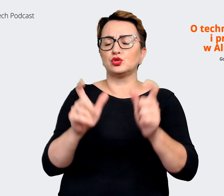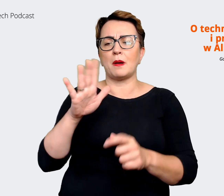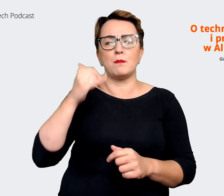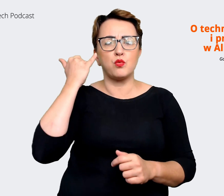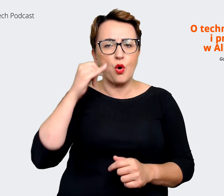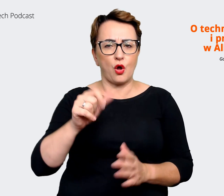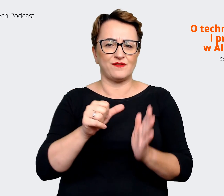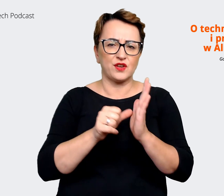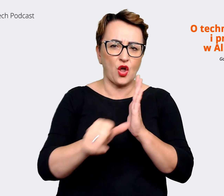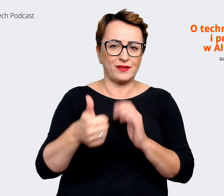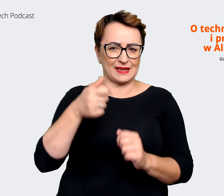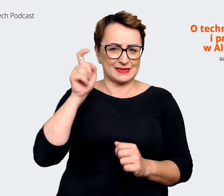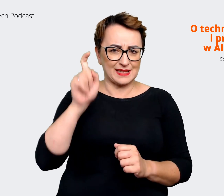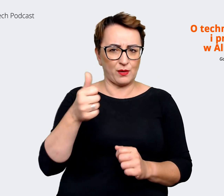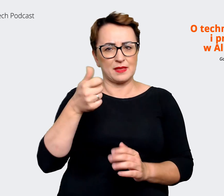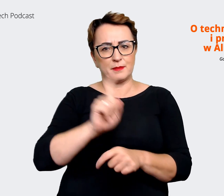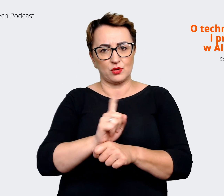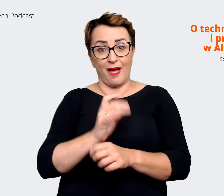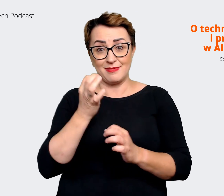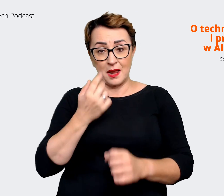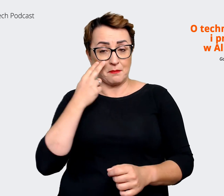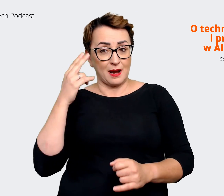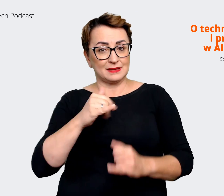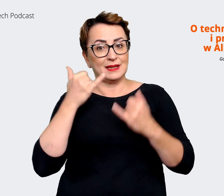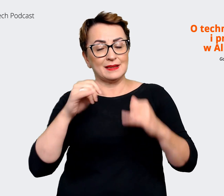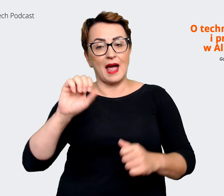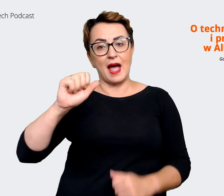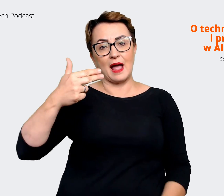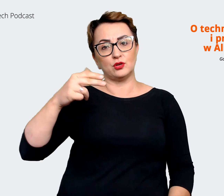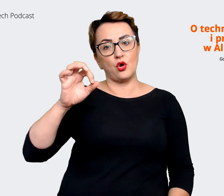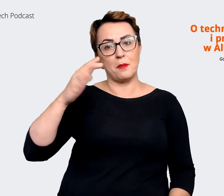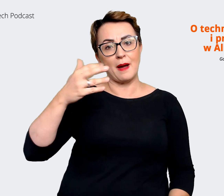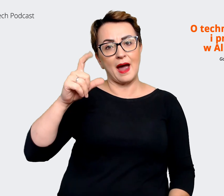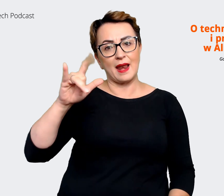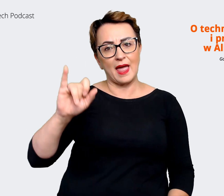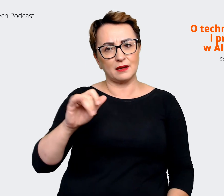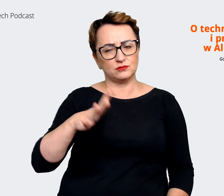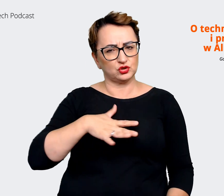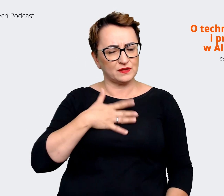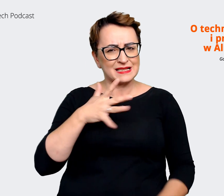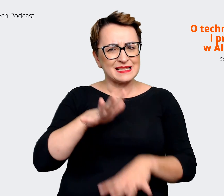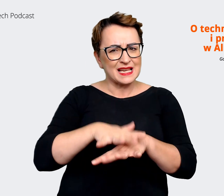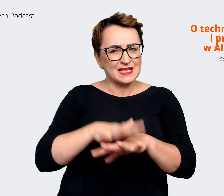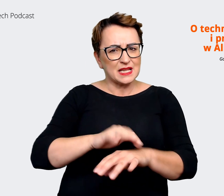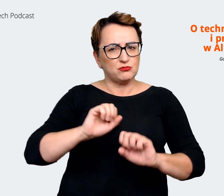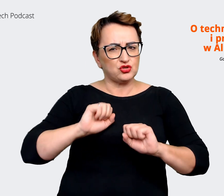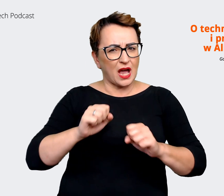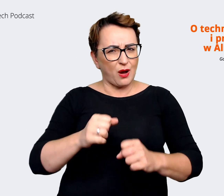Dzisiaj już patrzymy przez pryzmat anomalii. Kiedy system zaczyna zachowywać się inaczej niż wynika